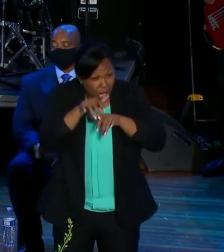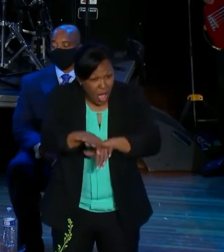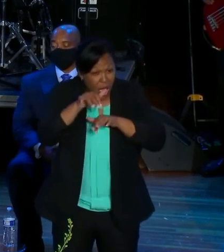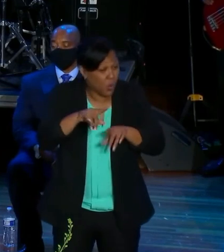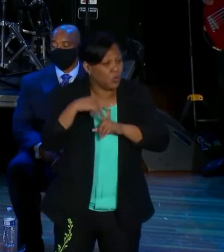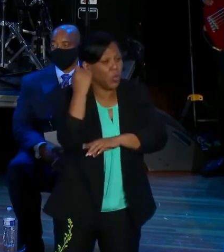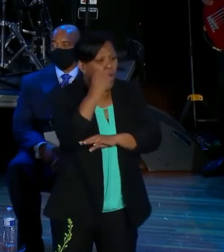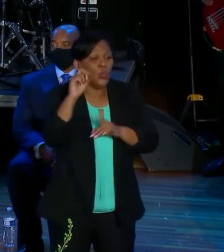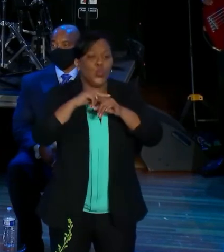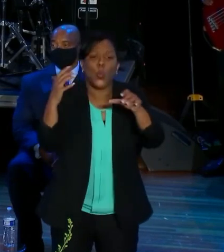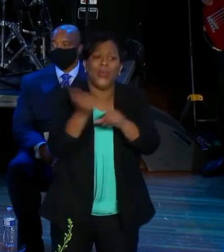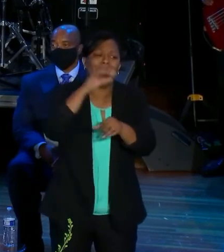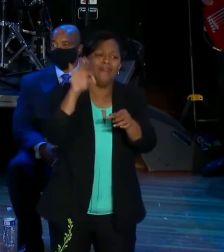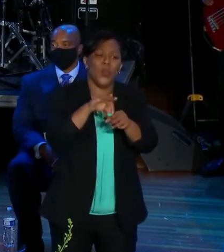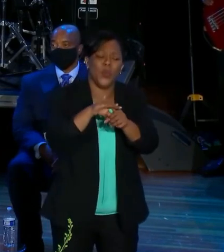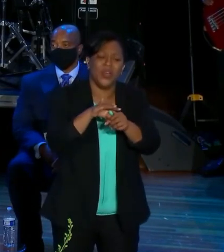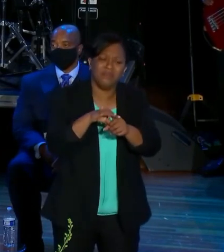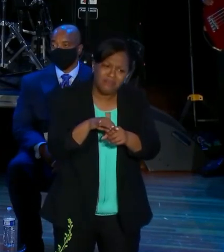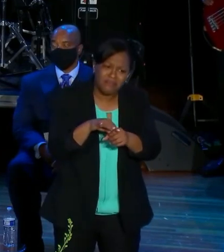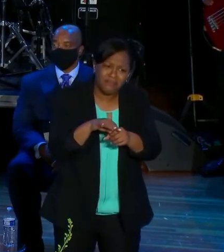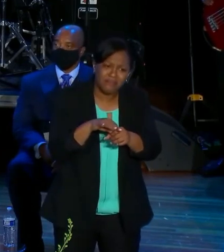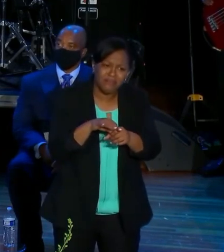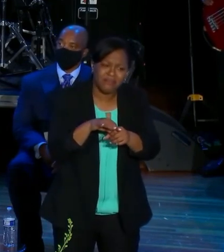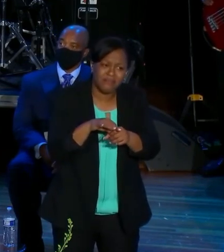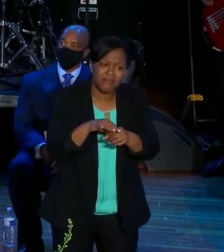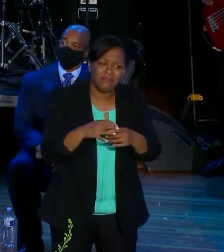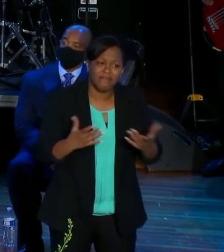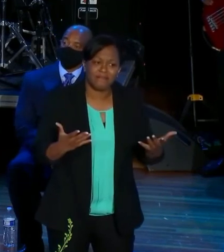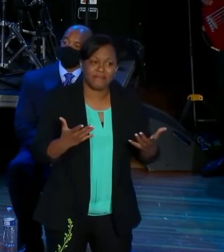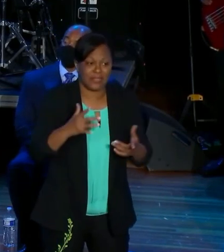Men till slut kommer den religiösa sidan